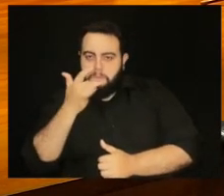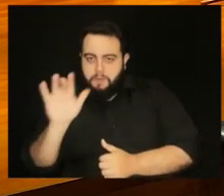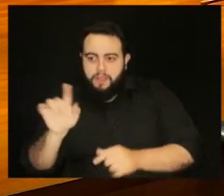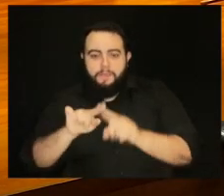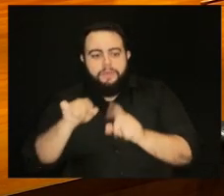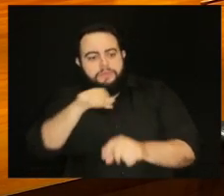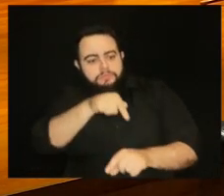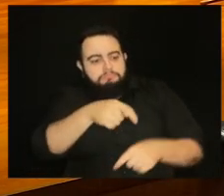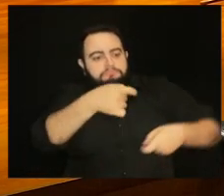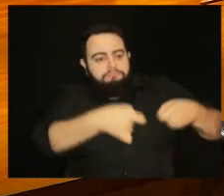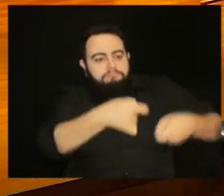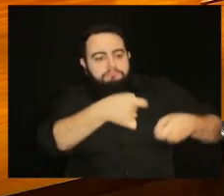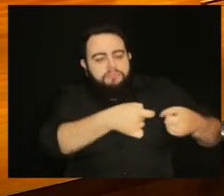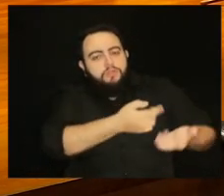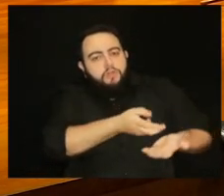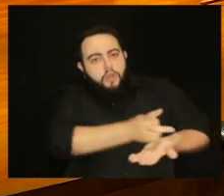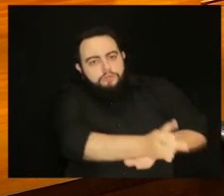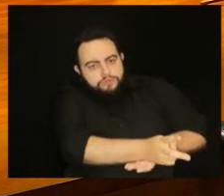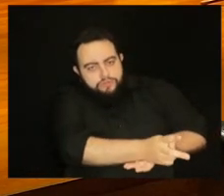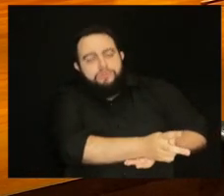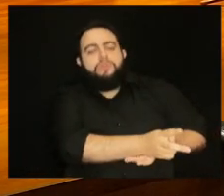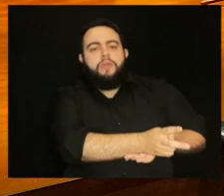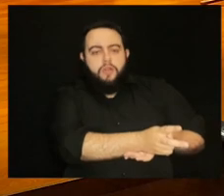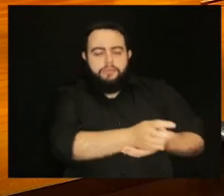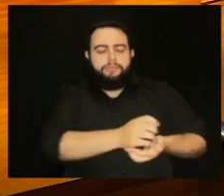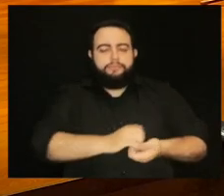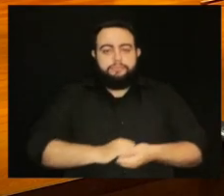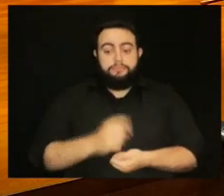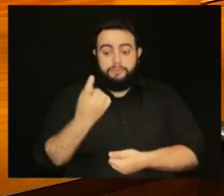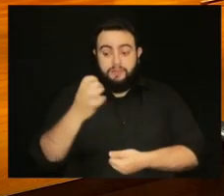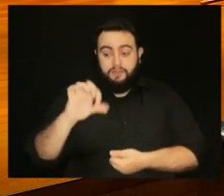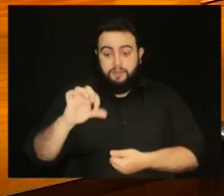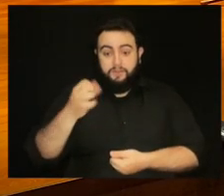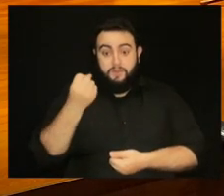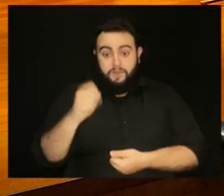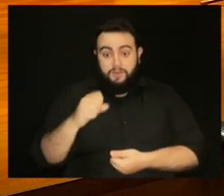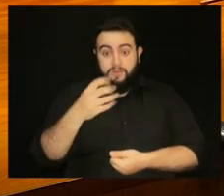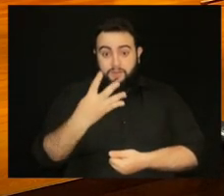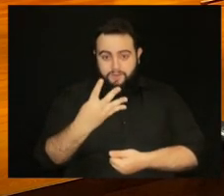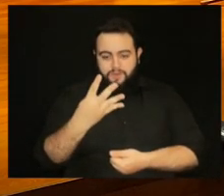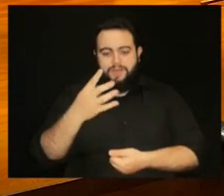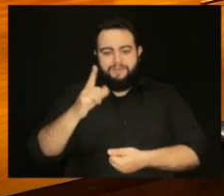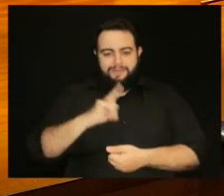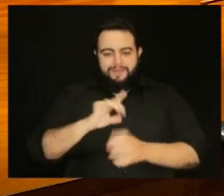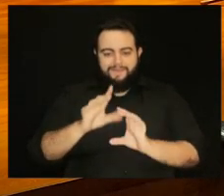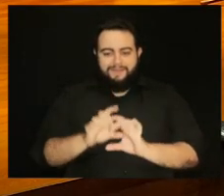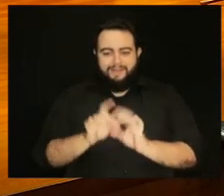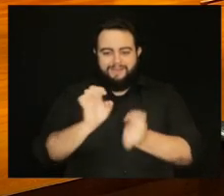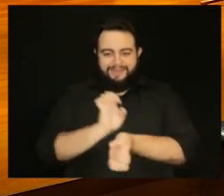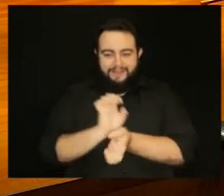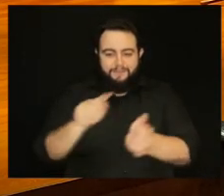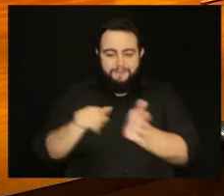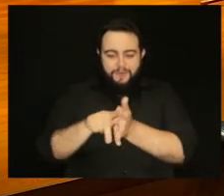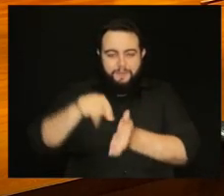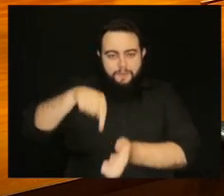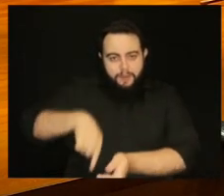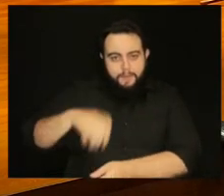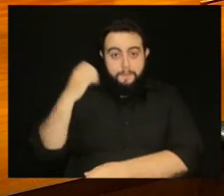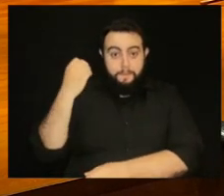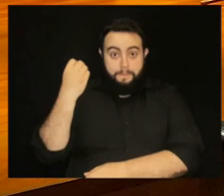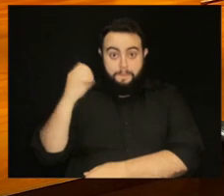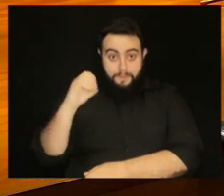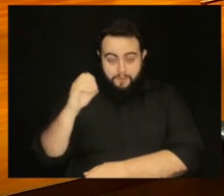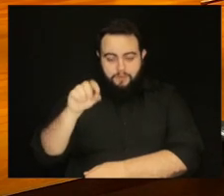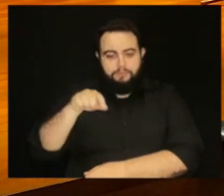Em 84, quando teve essa abolição meio forçada de todo mundo, ela se mandou de Gravataí